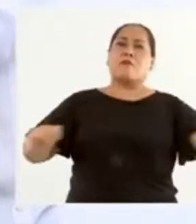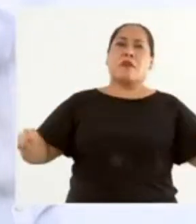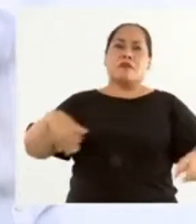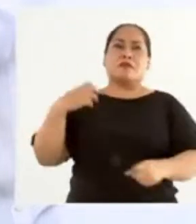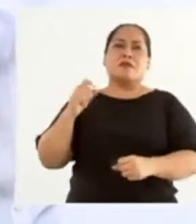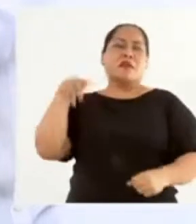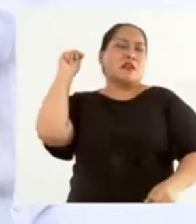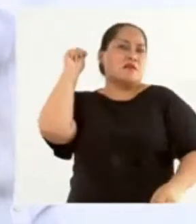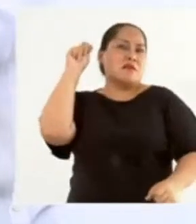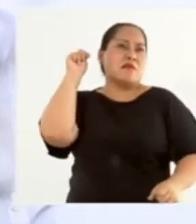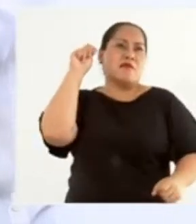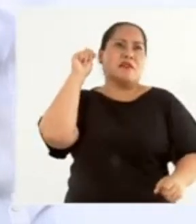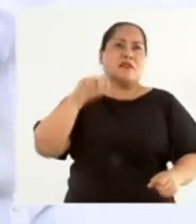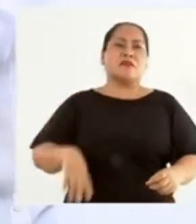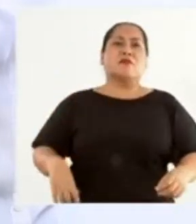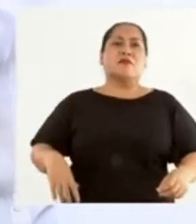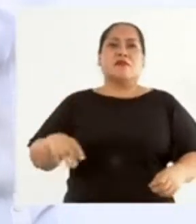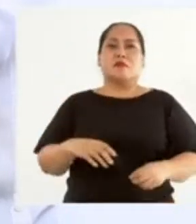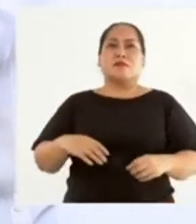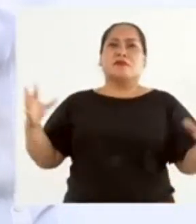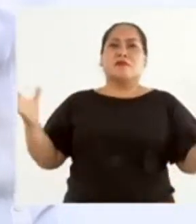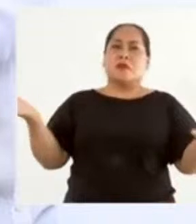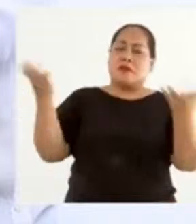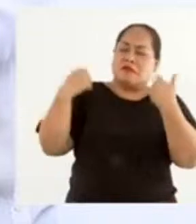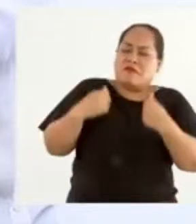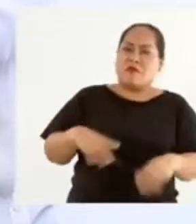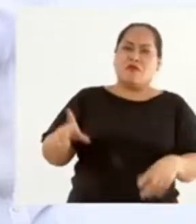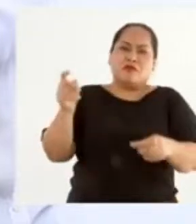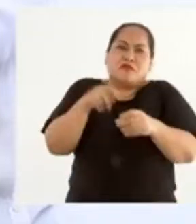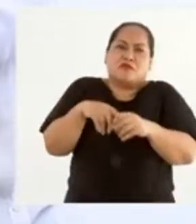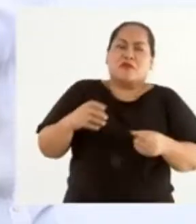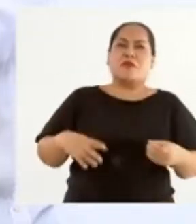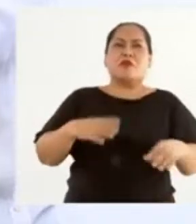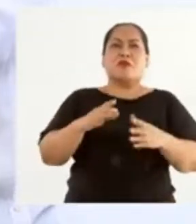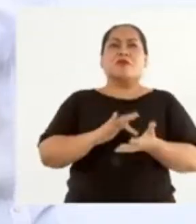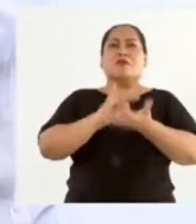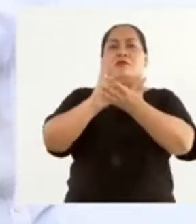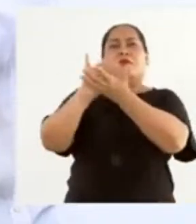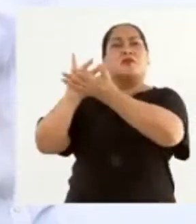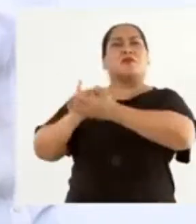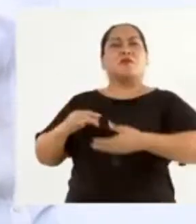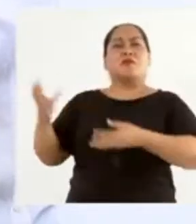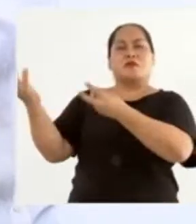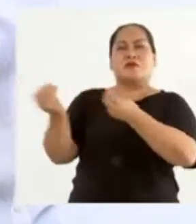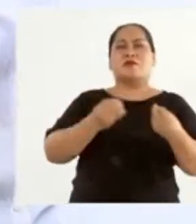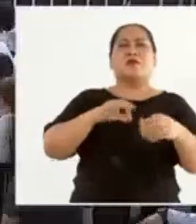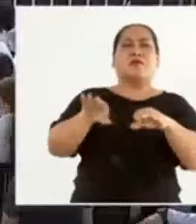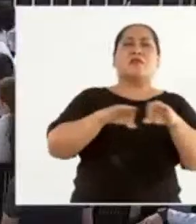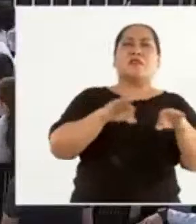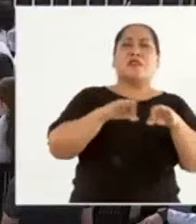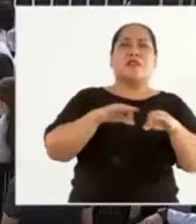sumado con decisión a la estrategia contra la extorsión impulsada por la presidenta. Estamos